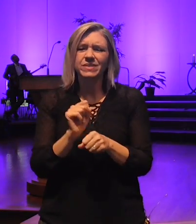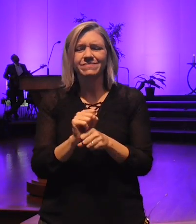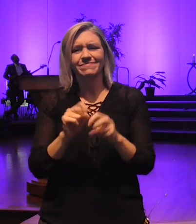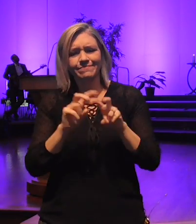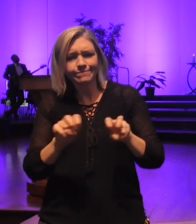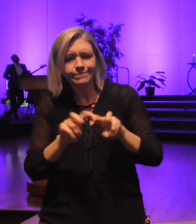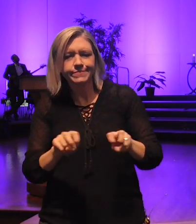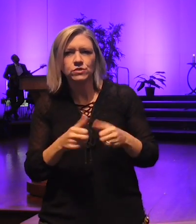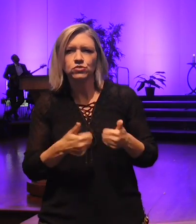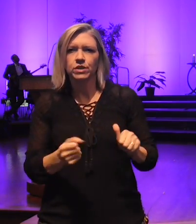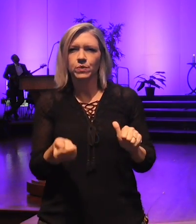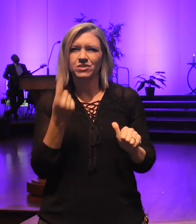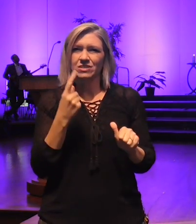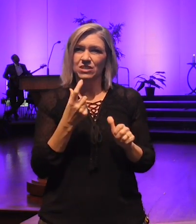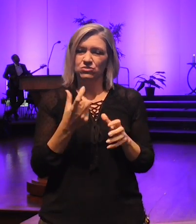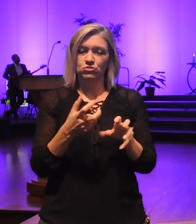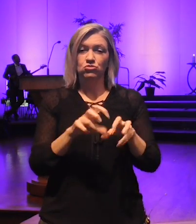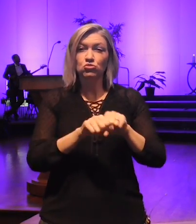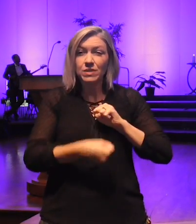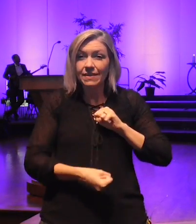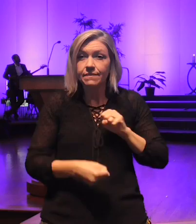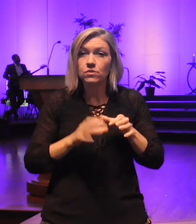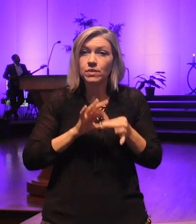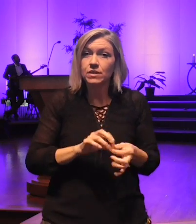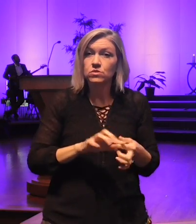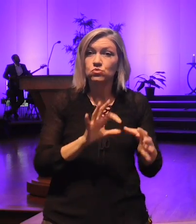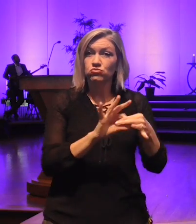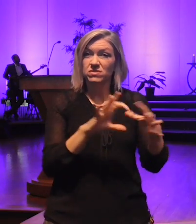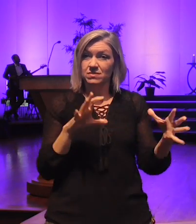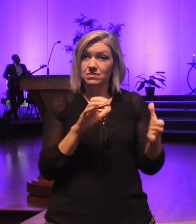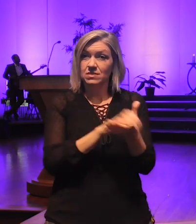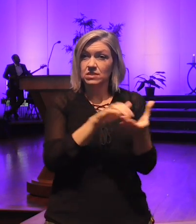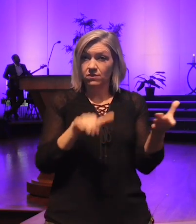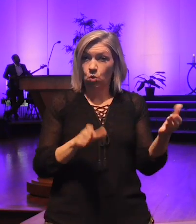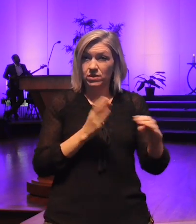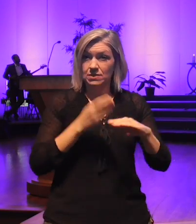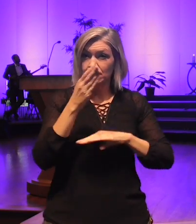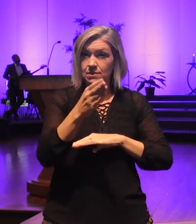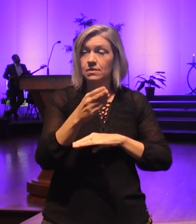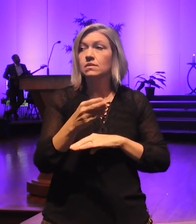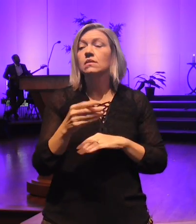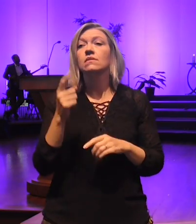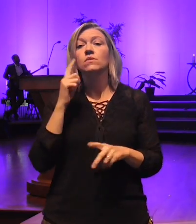la pérdida de una relación íntima en Más allá del divorcio y para aquellos que han perdido a un ser querido